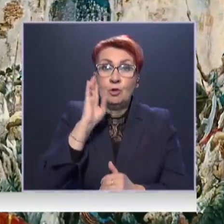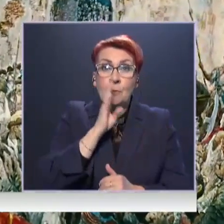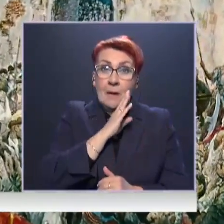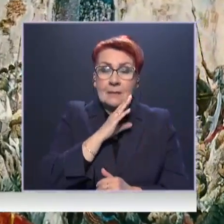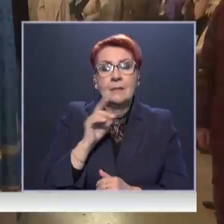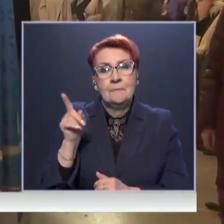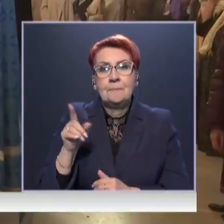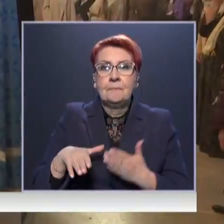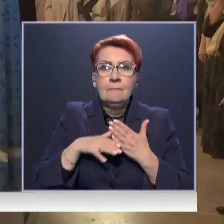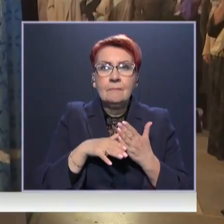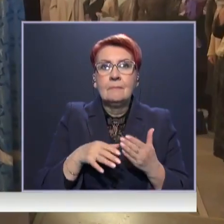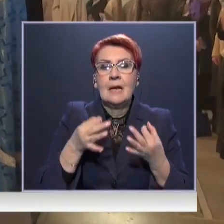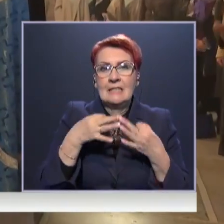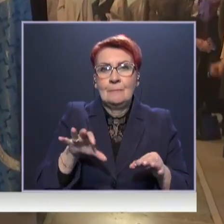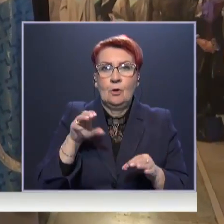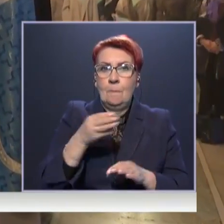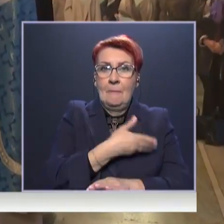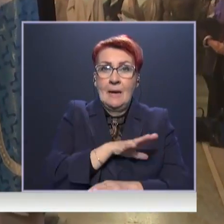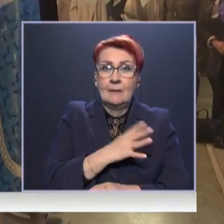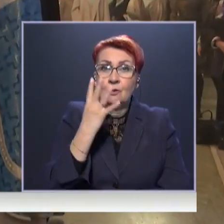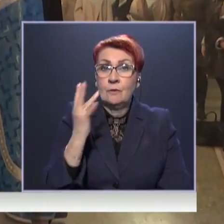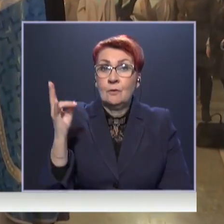Москвы в память об этих событиях 4 ноября верующие